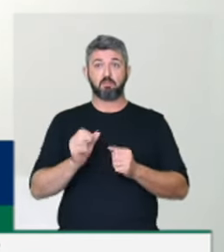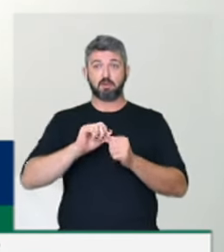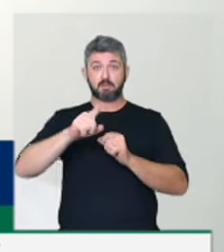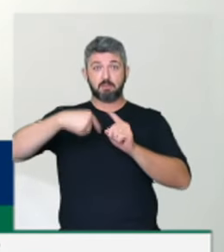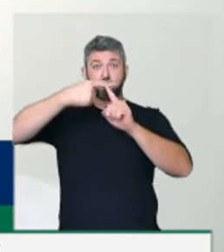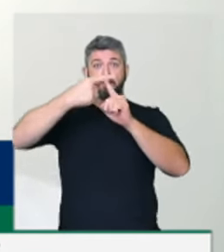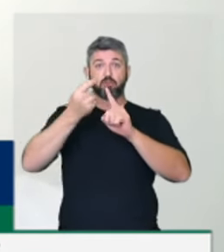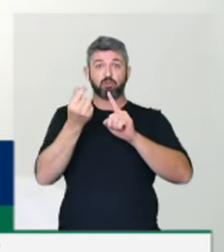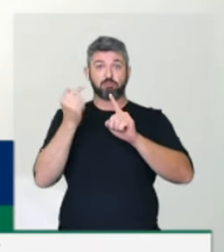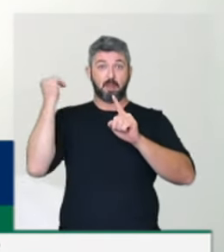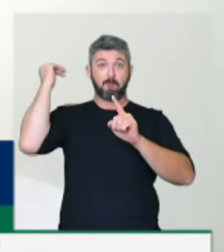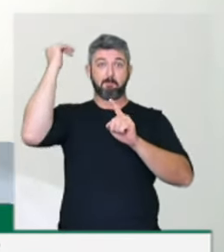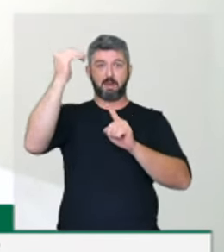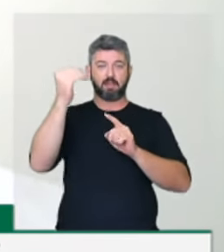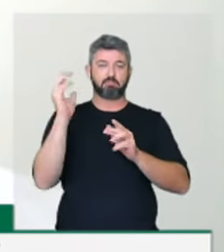ENFRENTAMENTO. TEMOS... FALTA